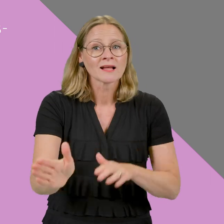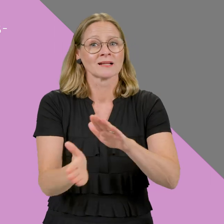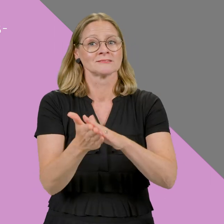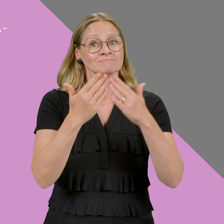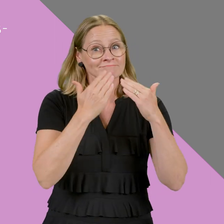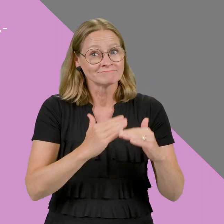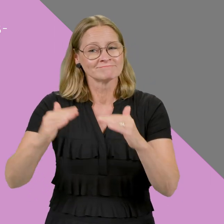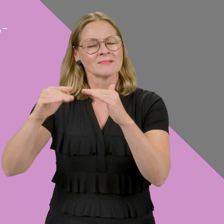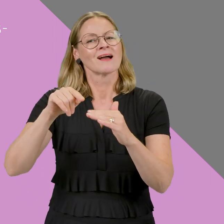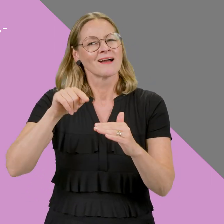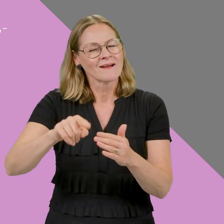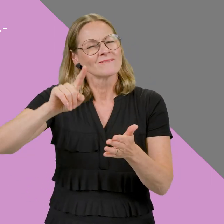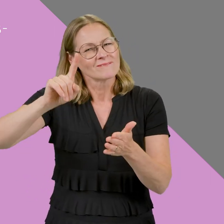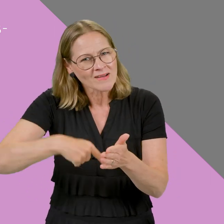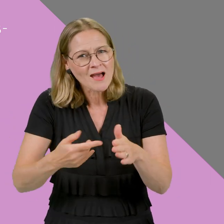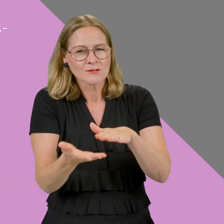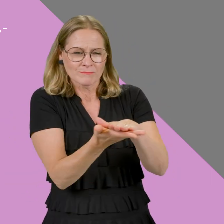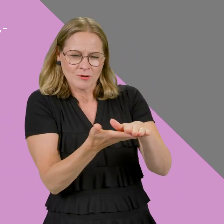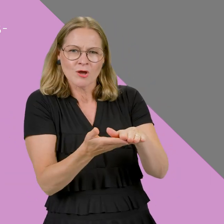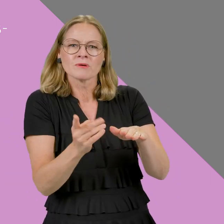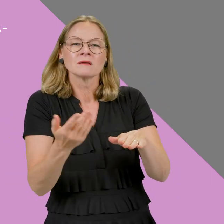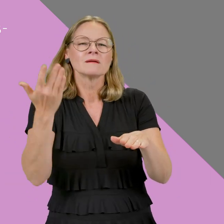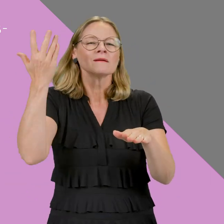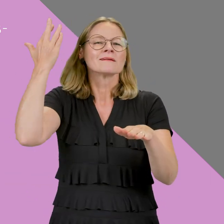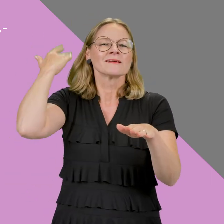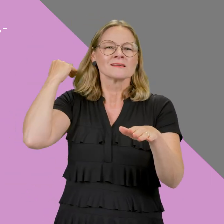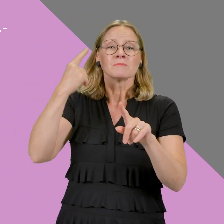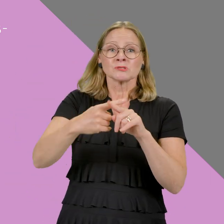aseman parantamiseksi vaatii pohjakseen sekä menneiden -